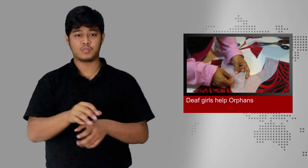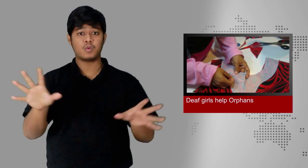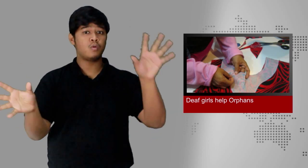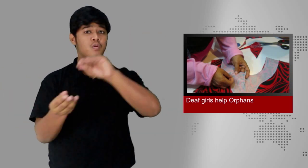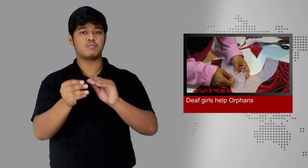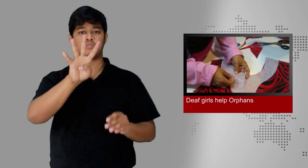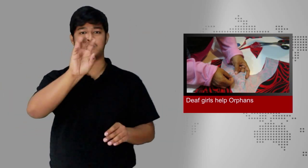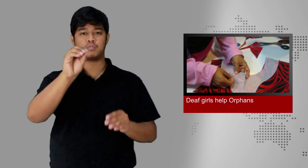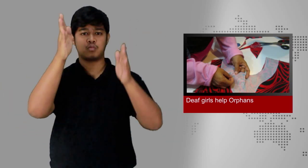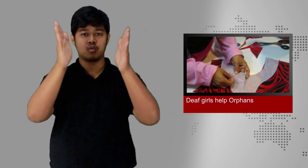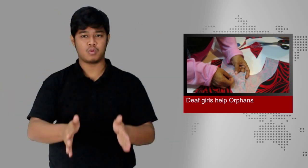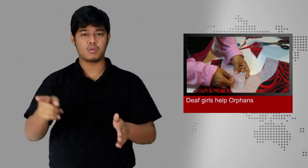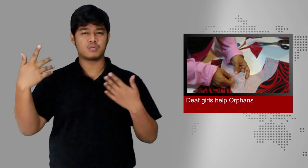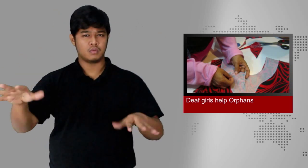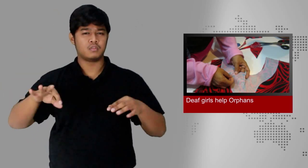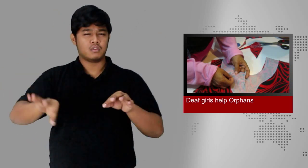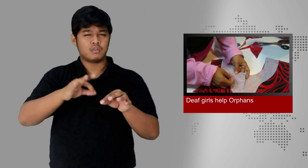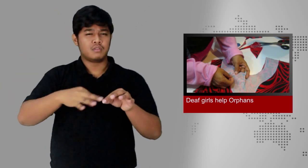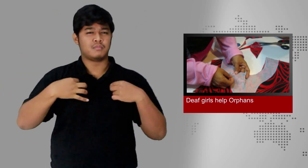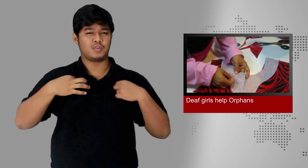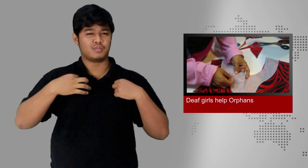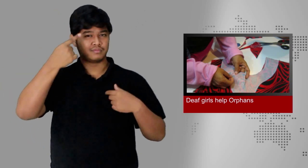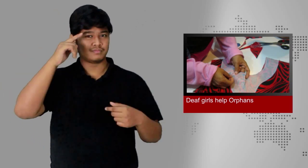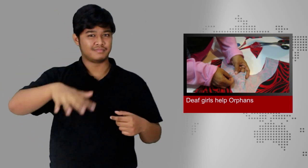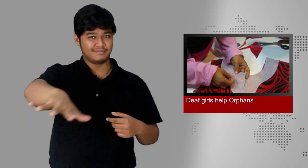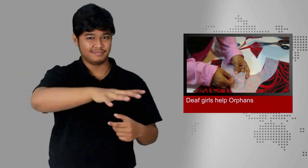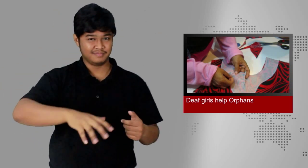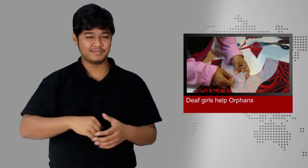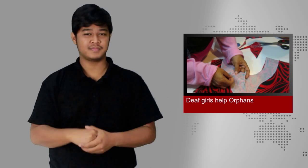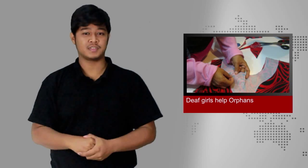...dengan sumbangan menjahit baju untuk 40 anak yatim.